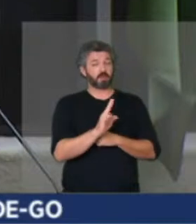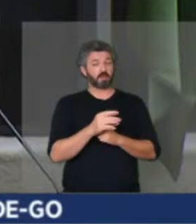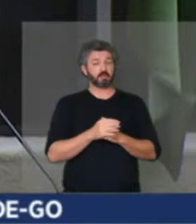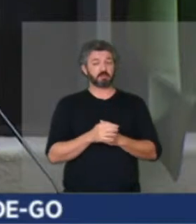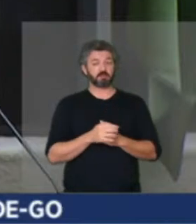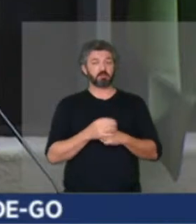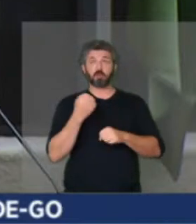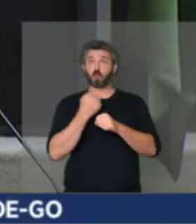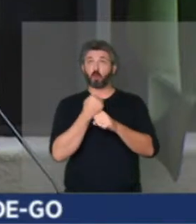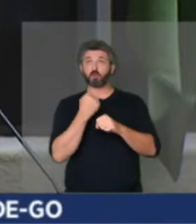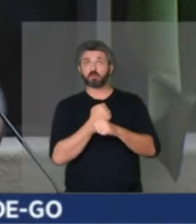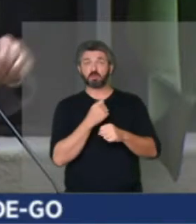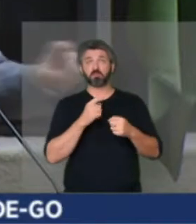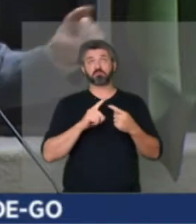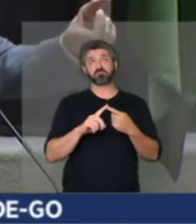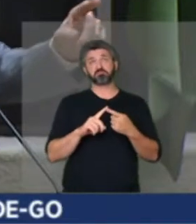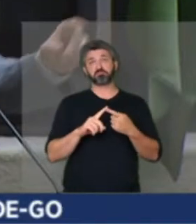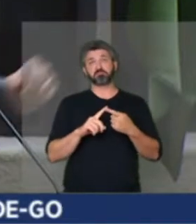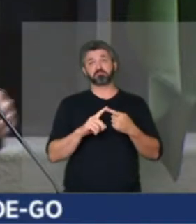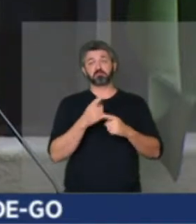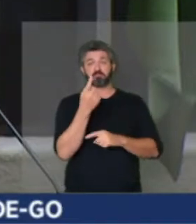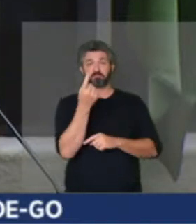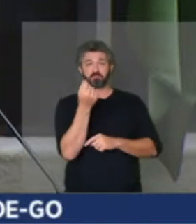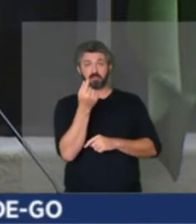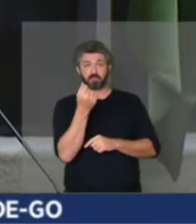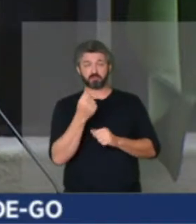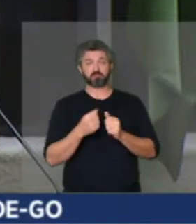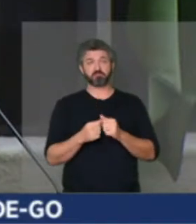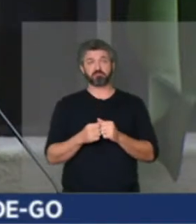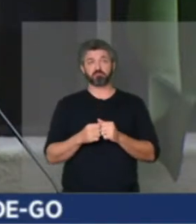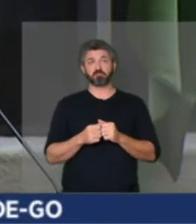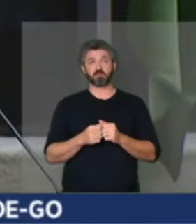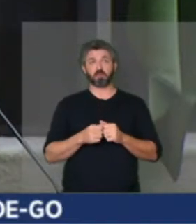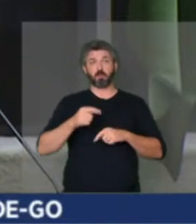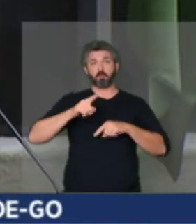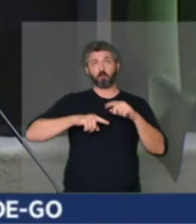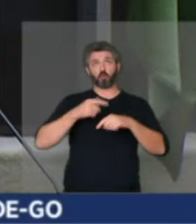CONSTRUÇÃO CIVIL, PREÇOS DE COMMODITIES, PREÇOS DOS ALIMENTOS TUDO SUBINDO NO